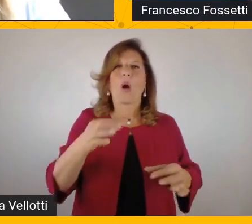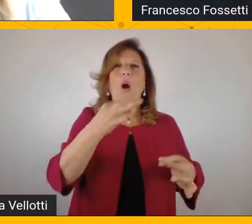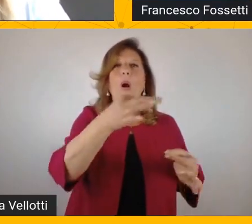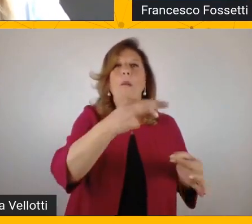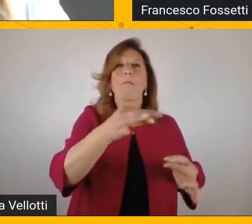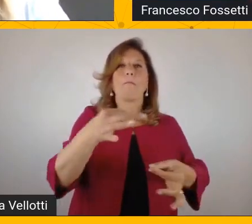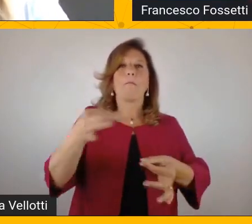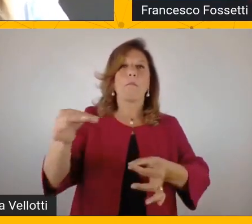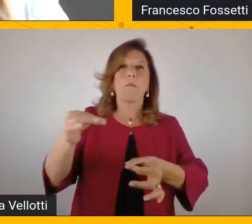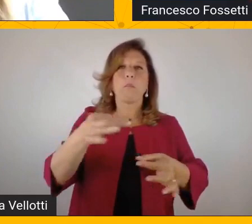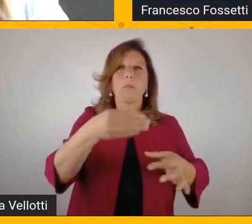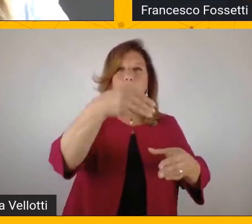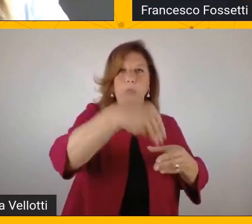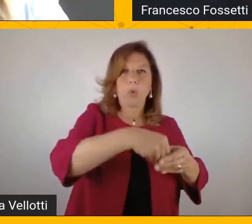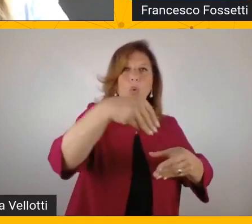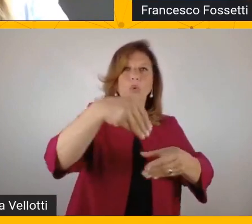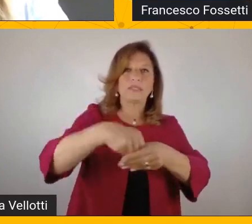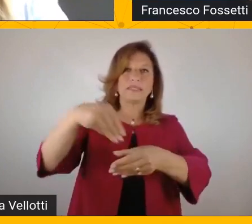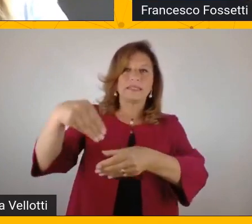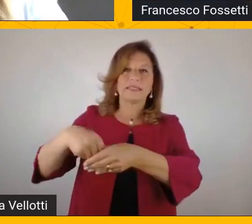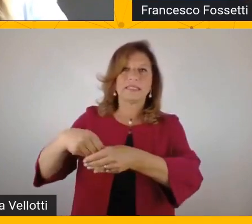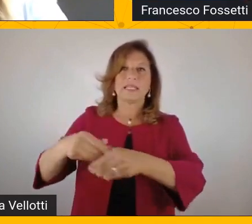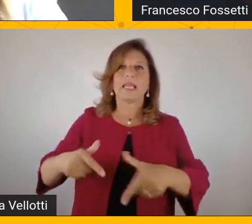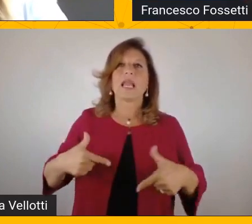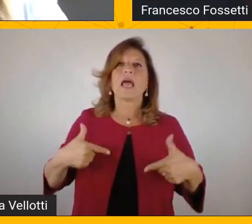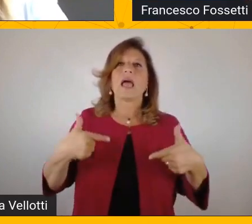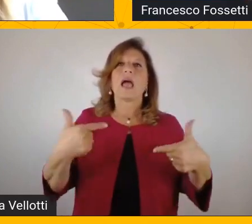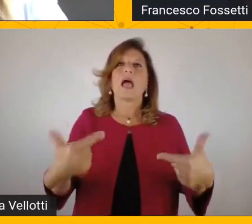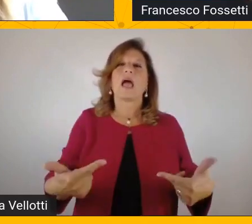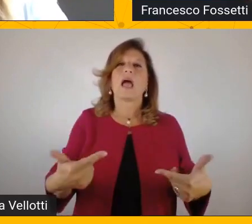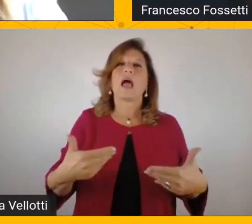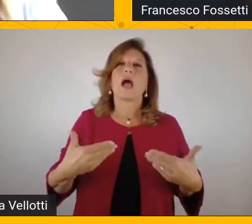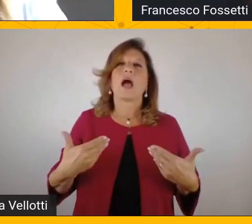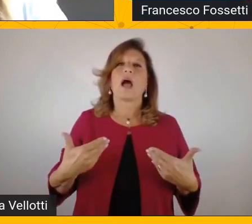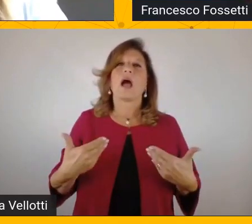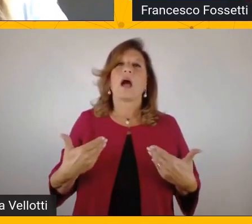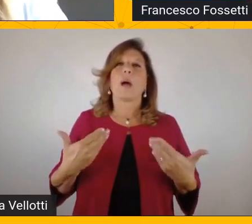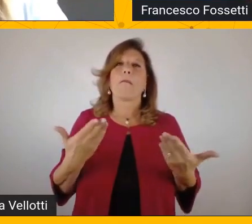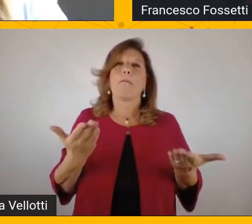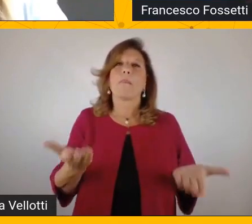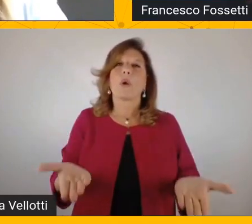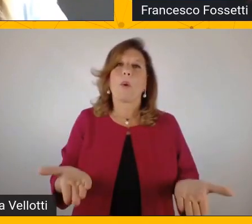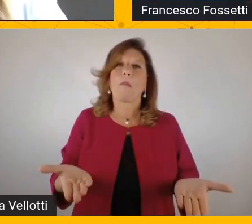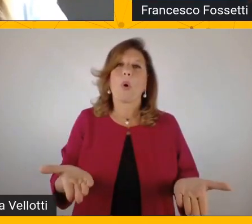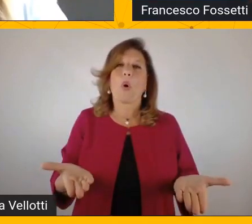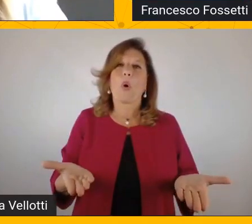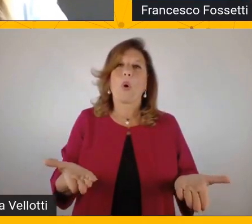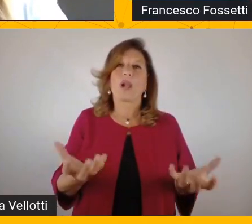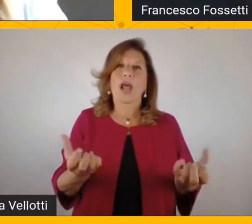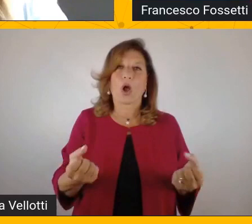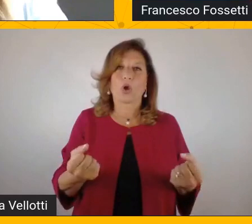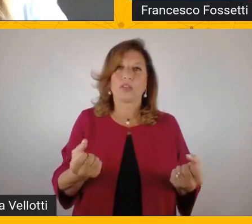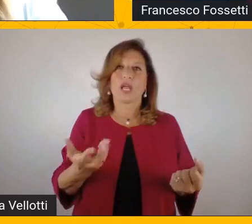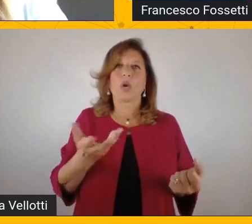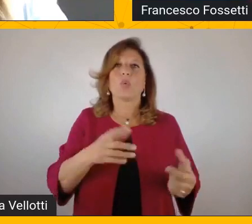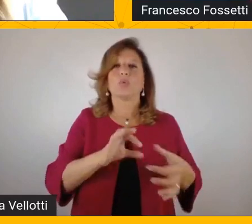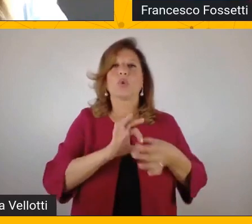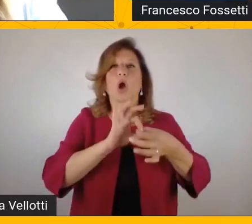bustine eh perché sta proponendo il contenuto e ha un